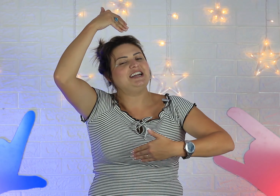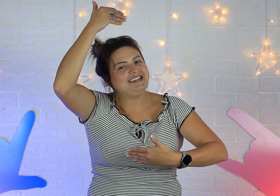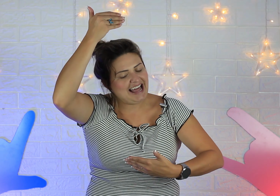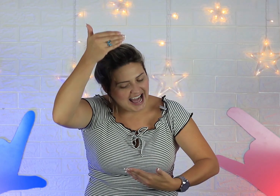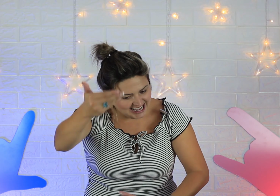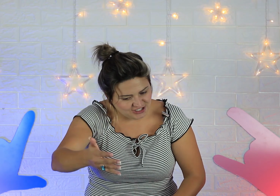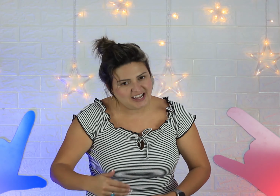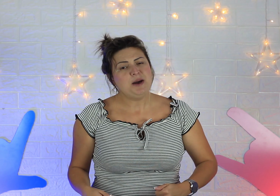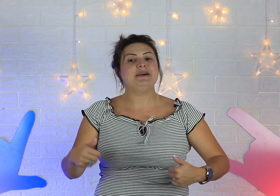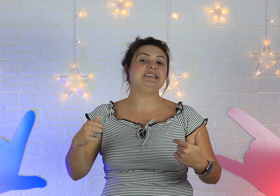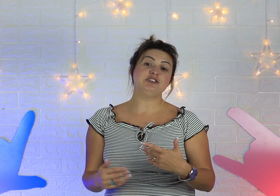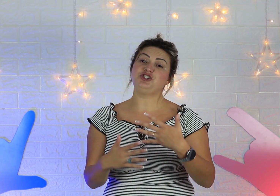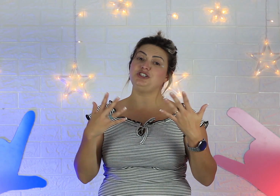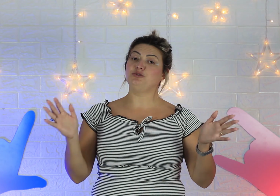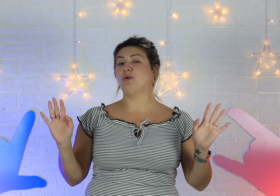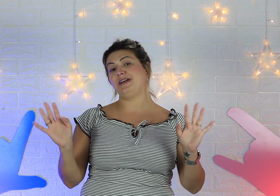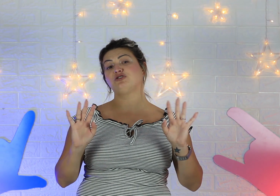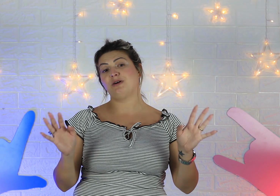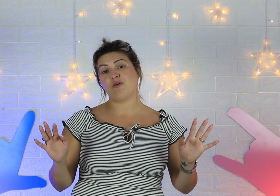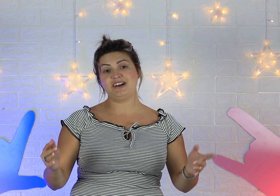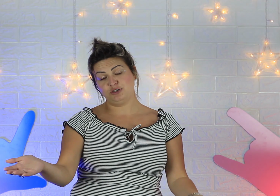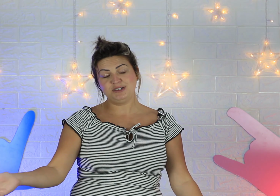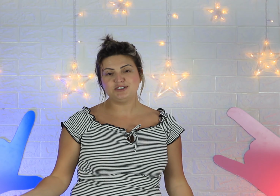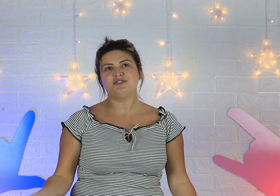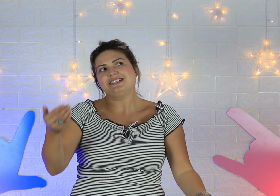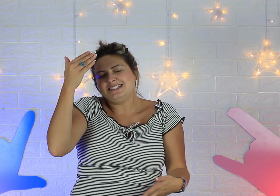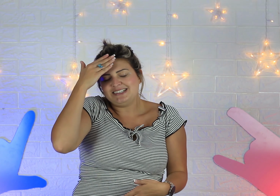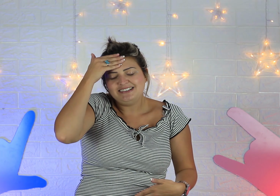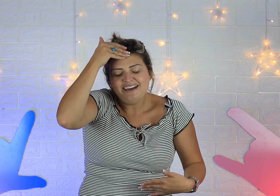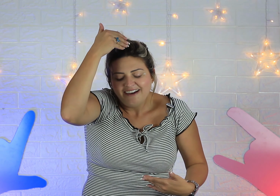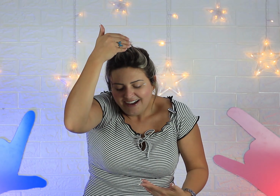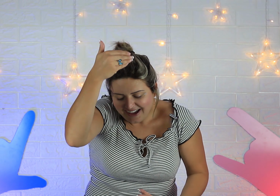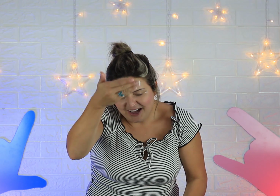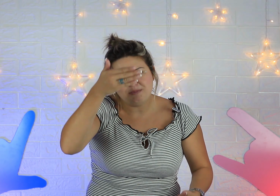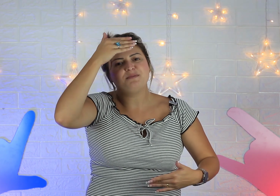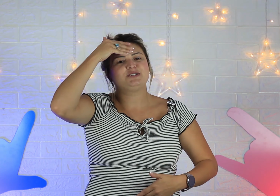uma cor de realidade né mas aí a gente um momento de uma conversa eu não preciso fazer assim né ai